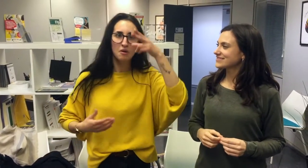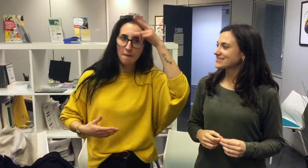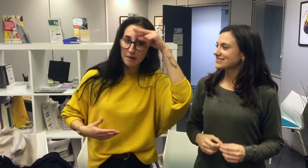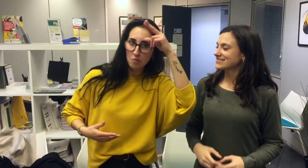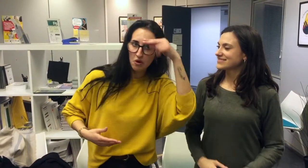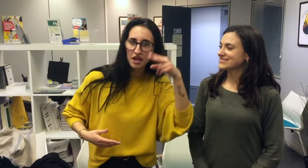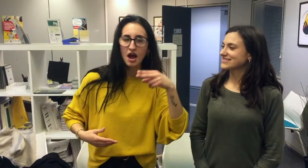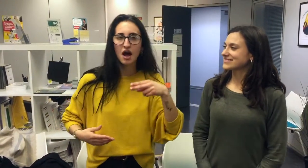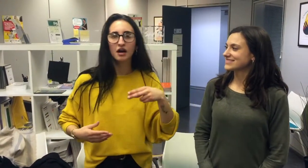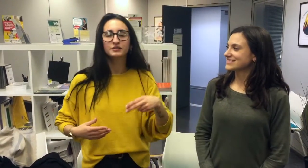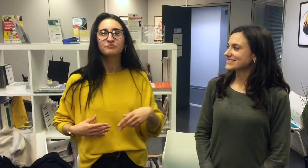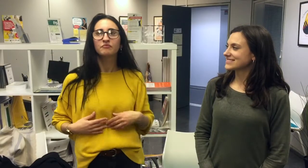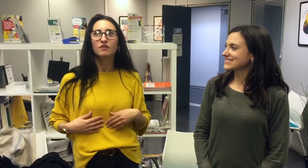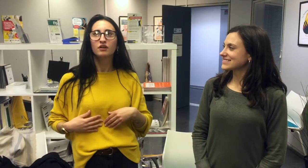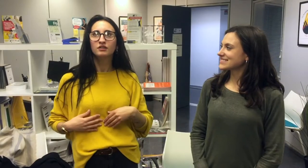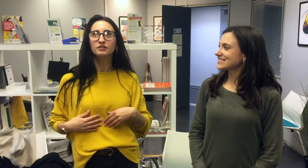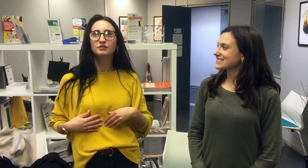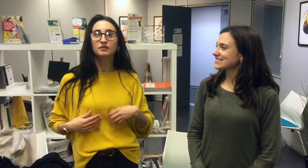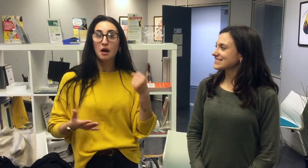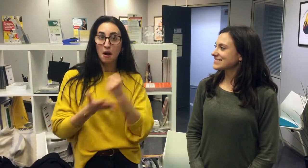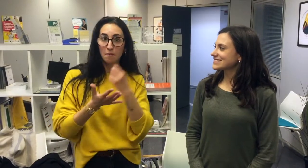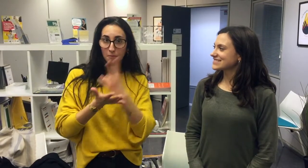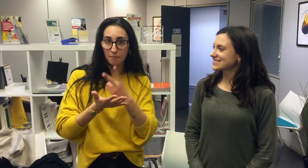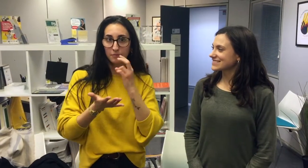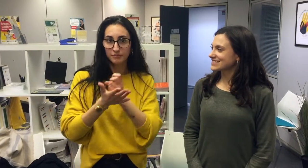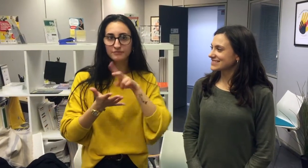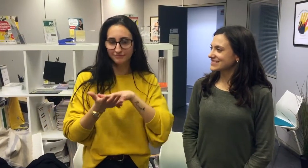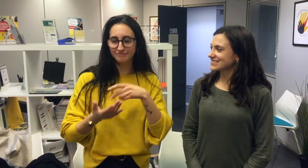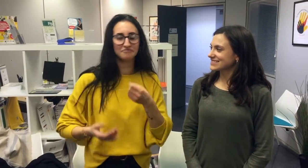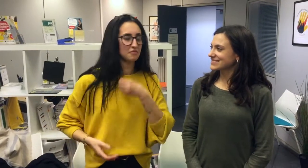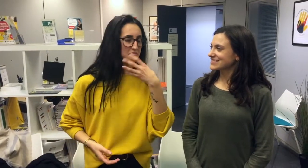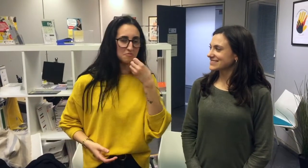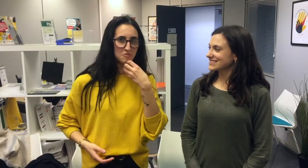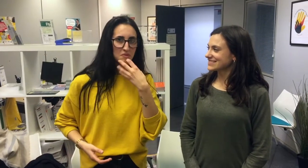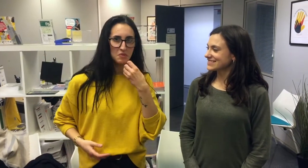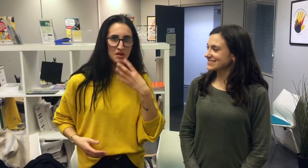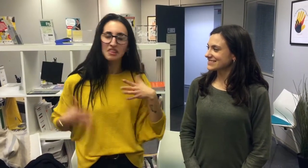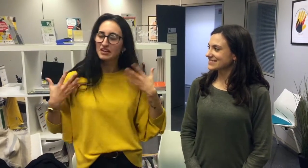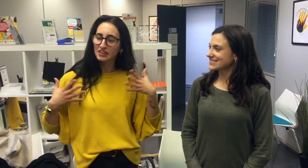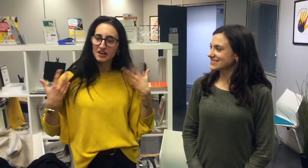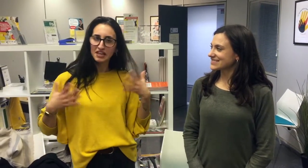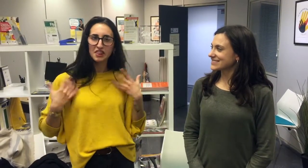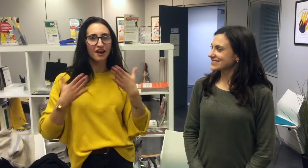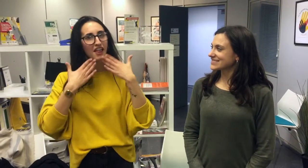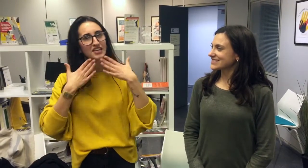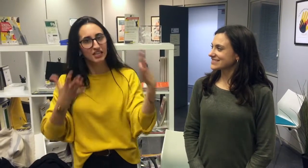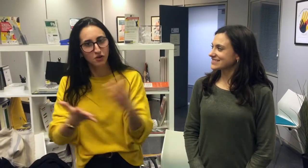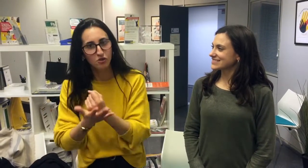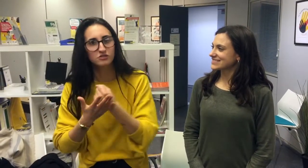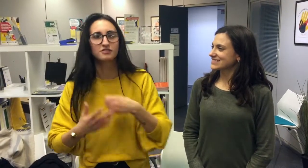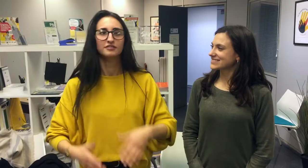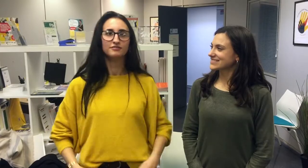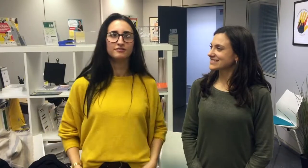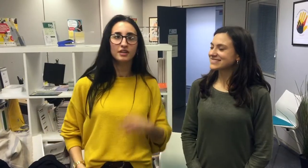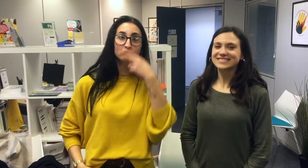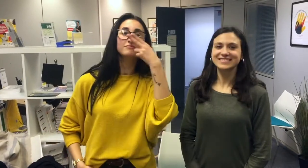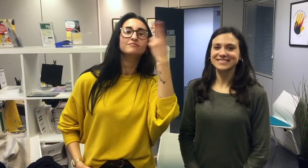hemos memorizado, puesto a prueba nuestra rapidez... ¡Todo muy bien y divertidísimo! Gracias a todes, muy interesante.